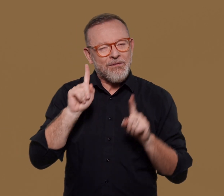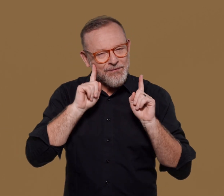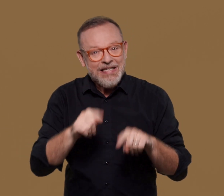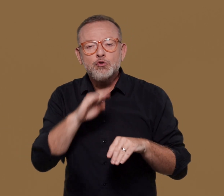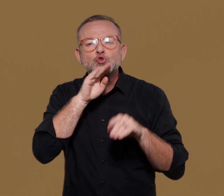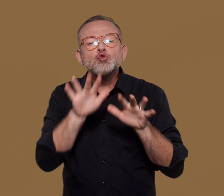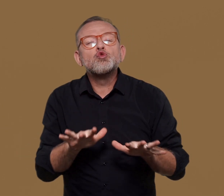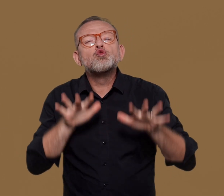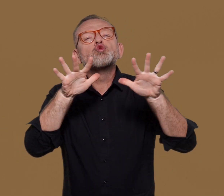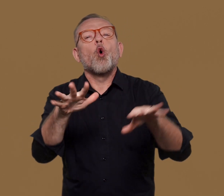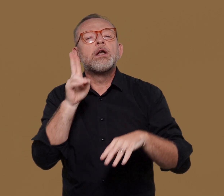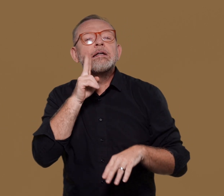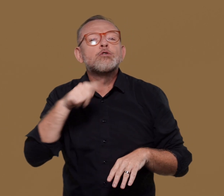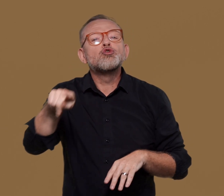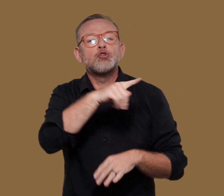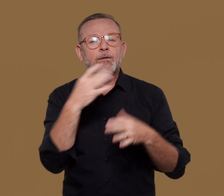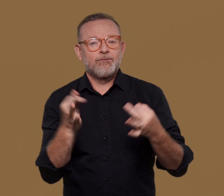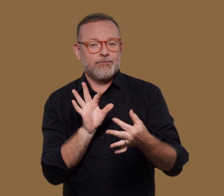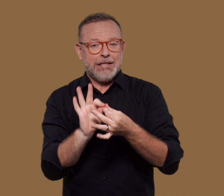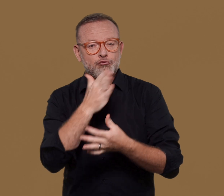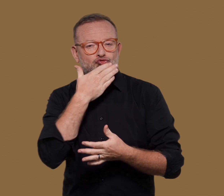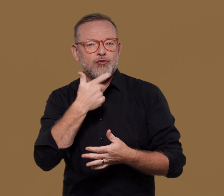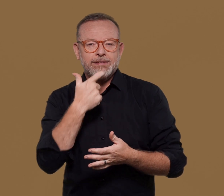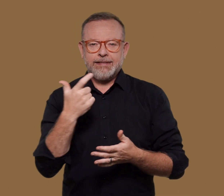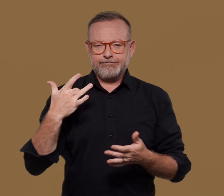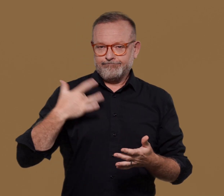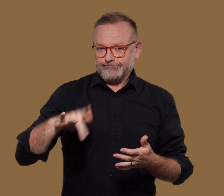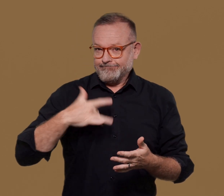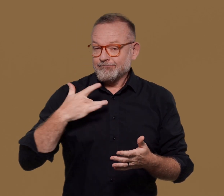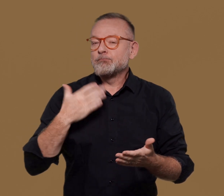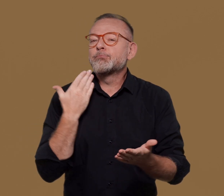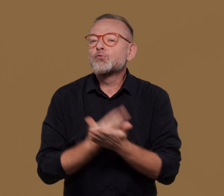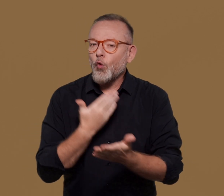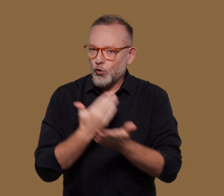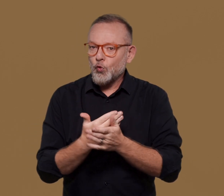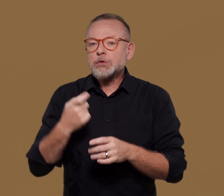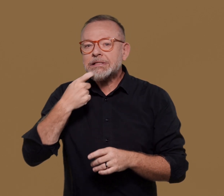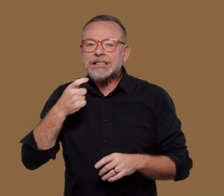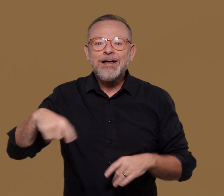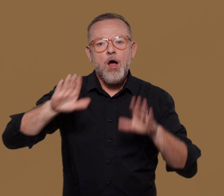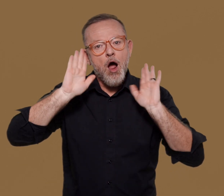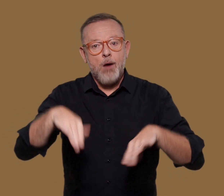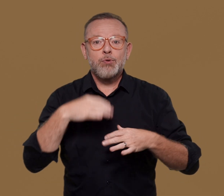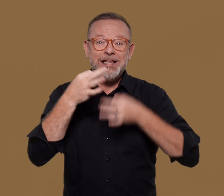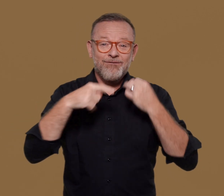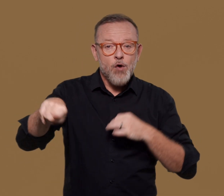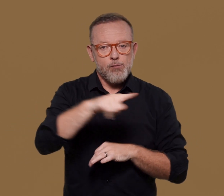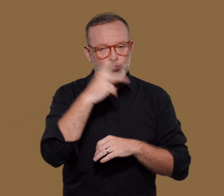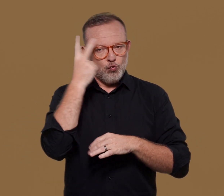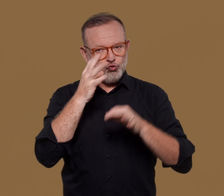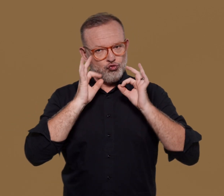před čtením psaných textů. Stránku s informacemi ve znakovém jazyce jsme vytvořili, abychom si byli jisti, že i neslyšící, kteří preferují přijímat informace ve znakovém jazyce,